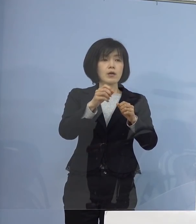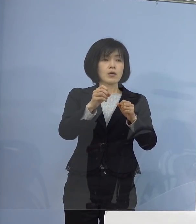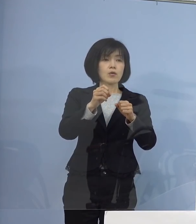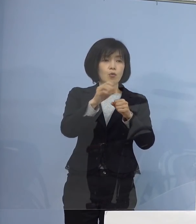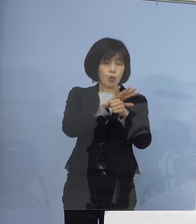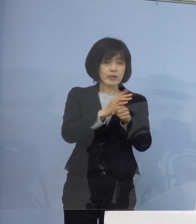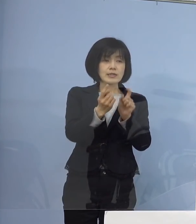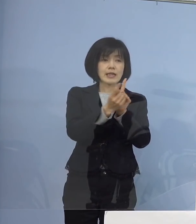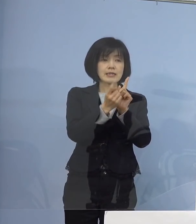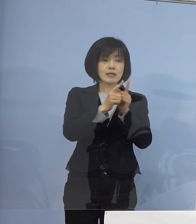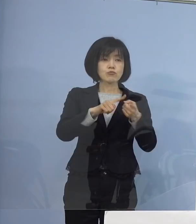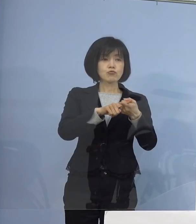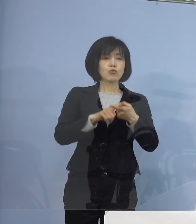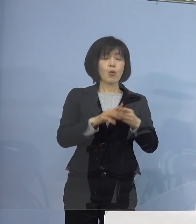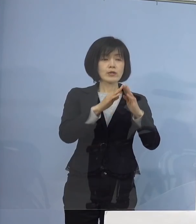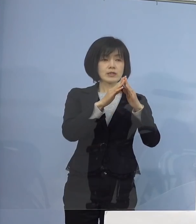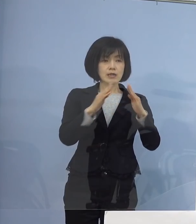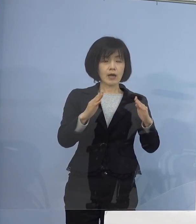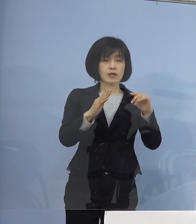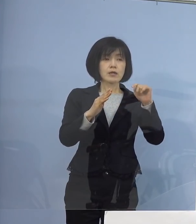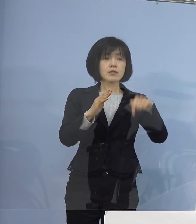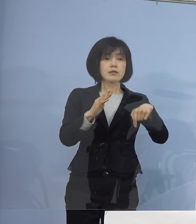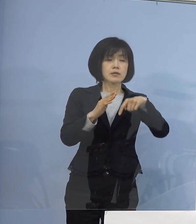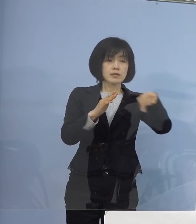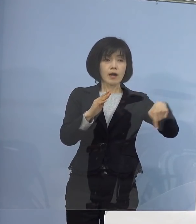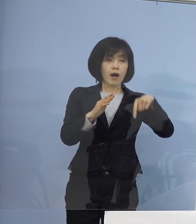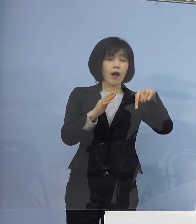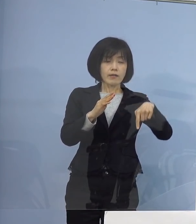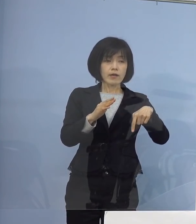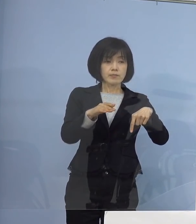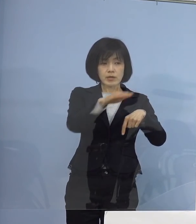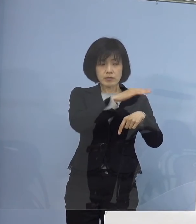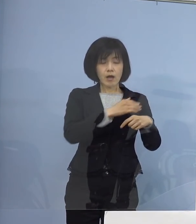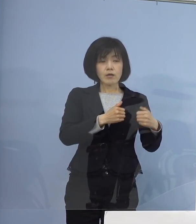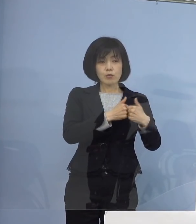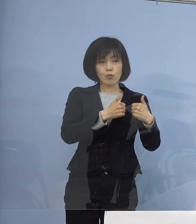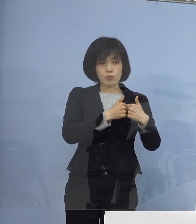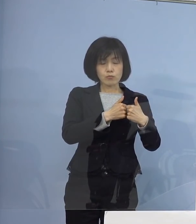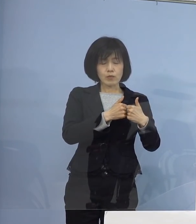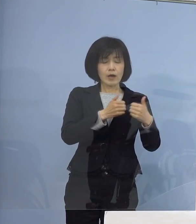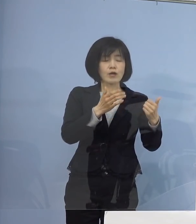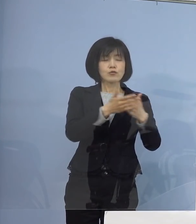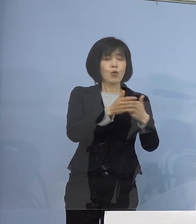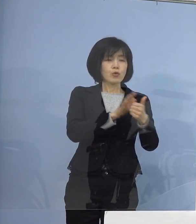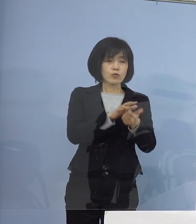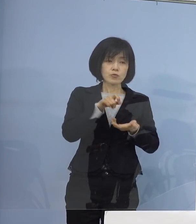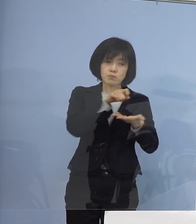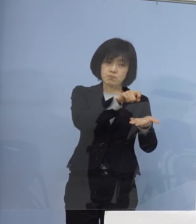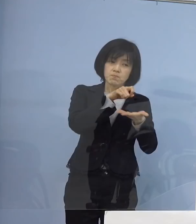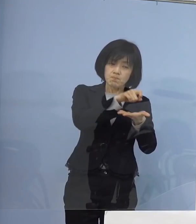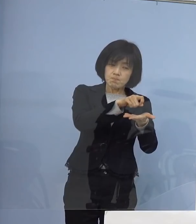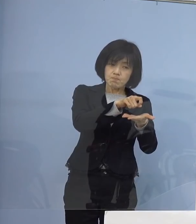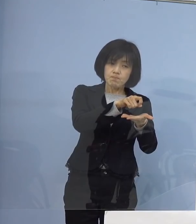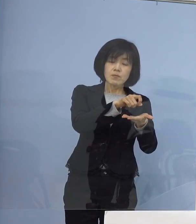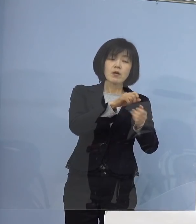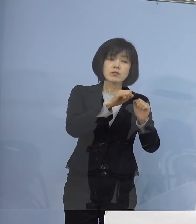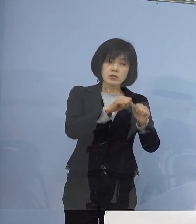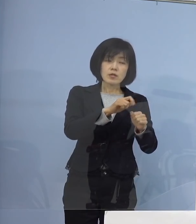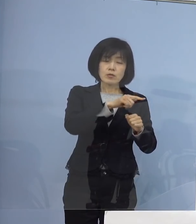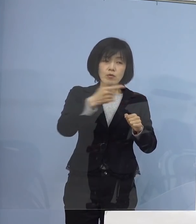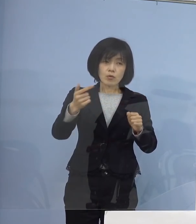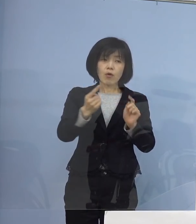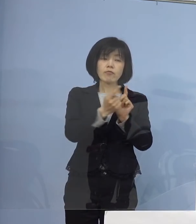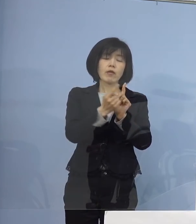これまでもこうした皆様方と協力、お諮りをして そして様々な対応させていただいておりますので